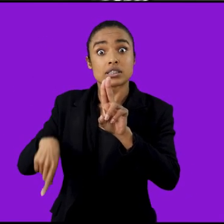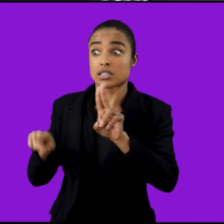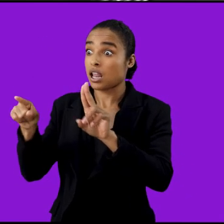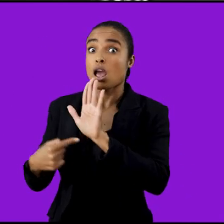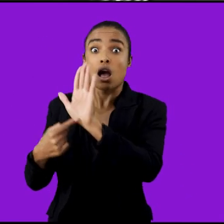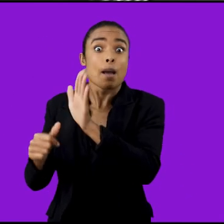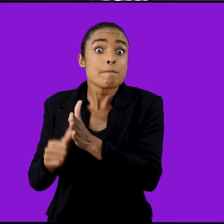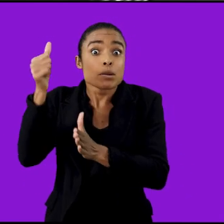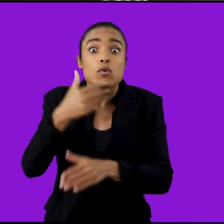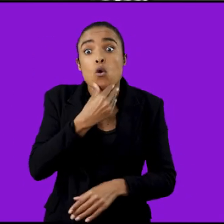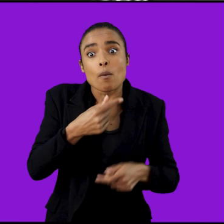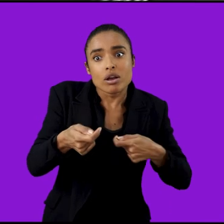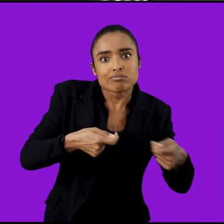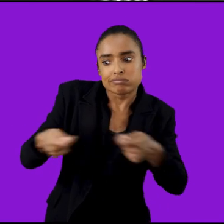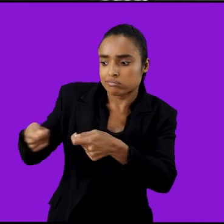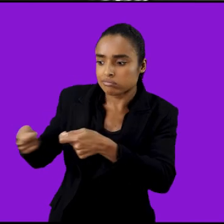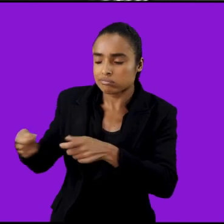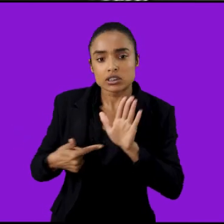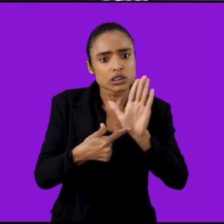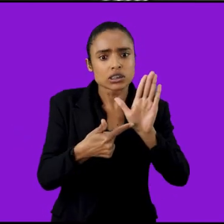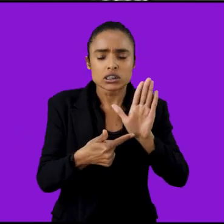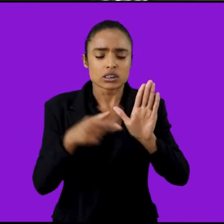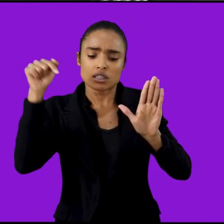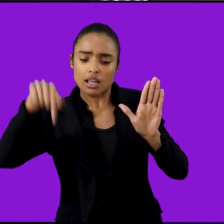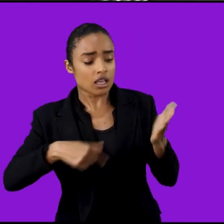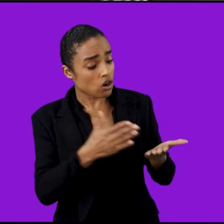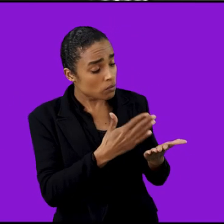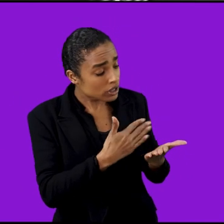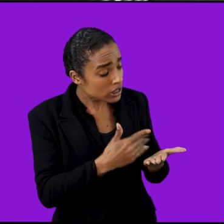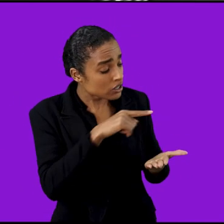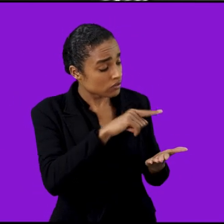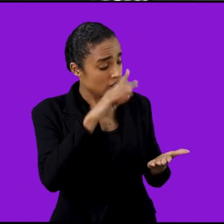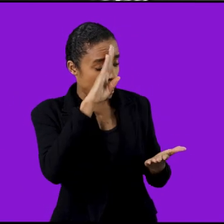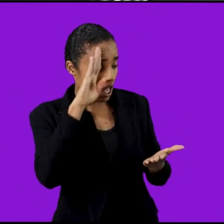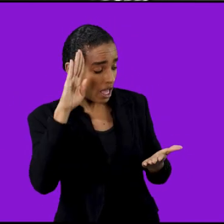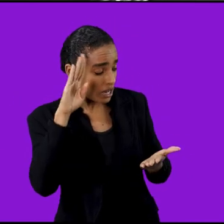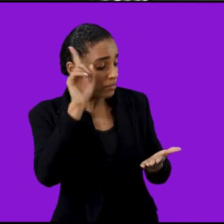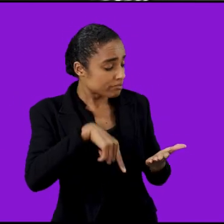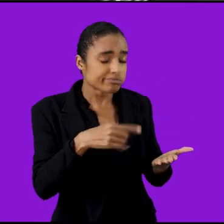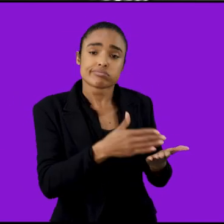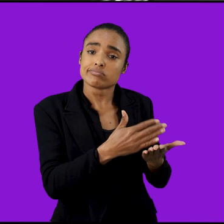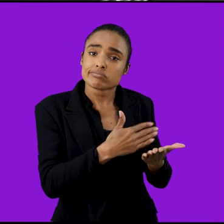mercados africanos do ponto de vista academico de estudar, ok Adriana pega aqui o livro vai ler… todas essas feiras… origem…